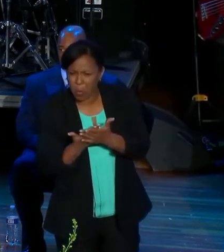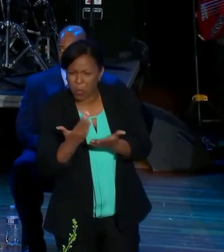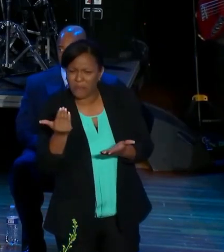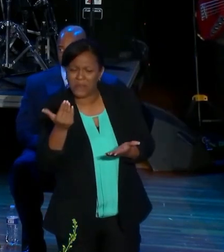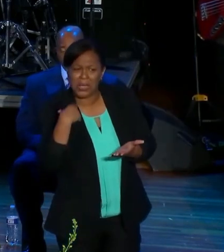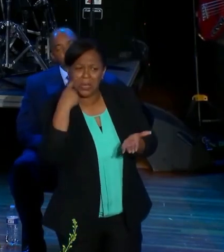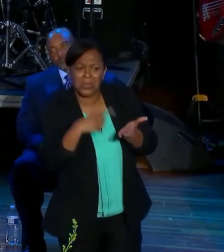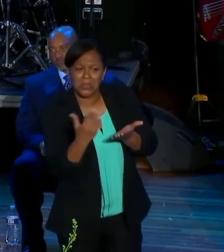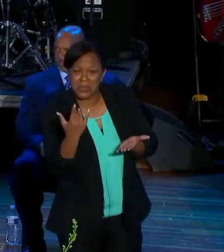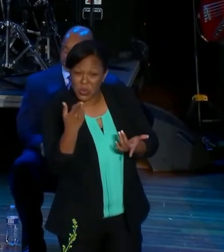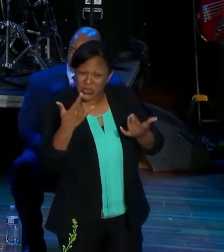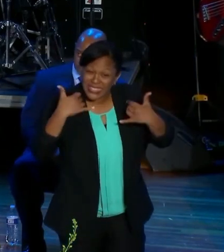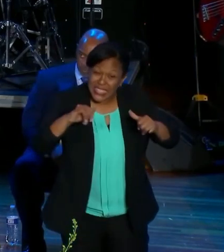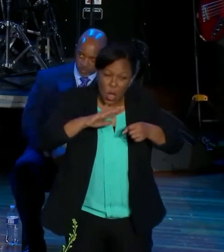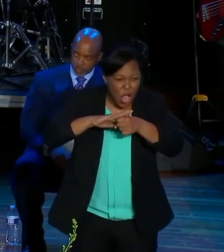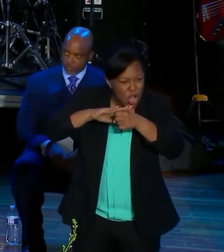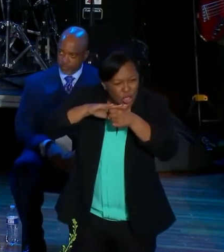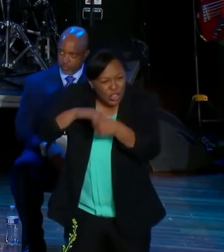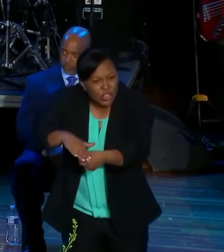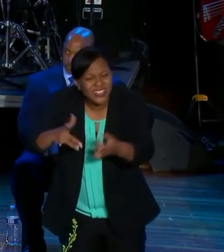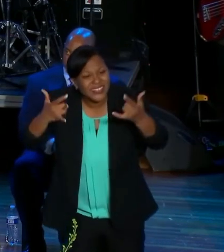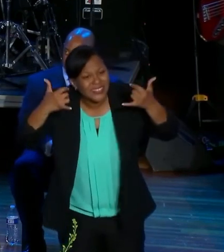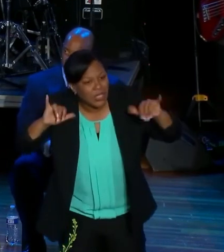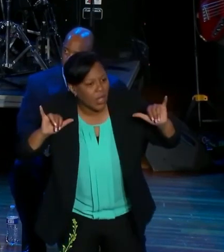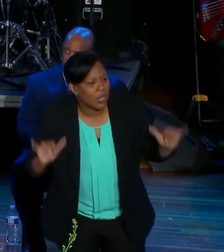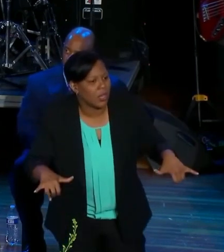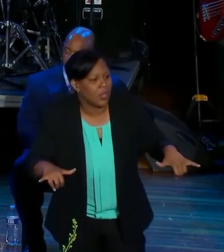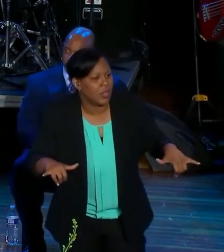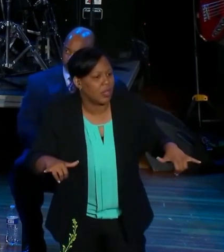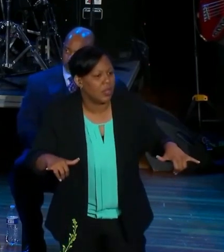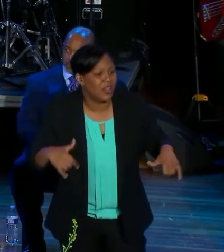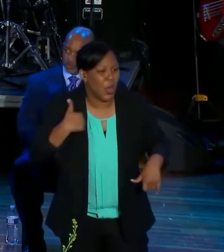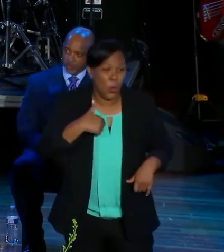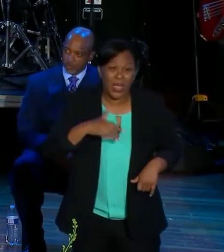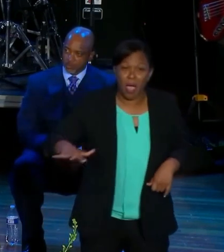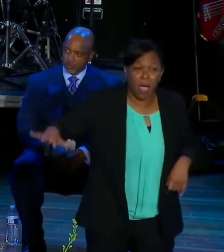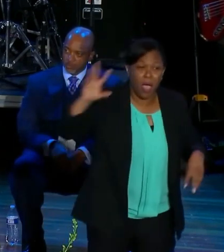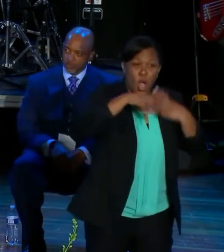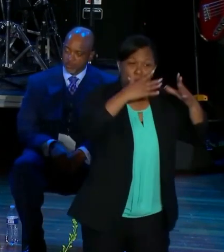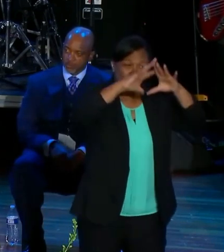Anledningen till att vi marscherar över hela världen är att vi var som George